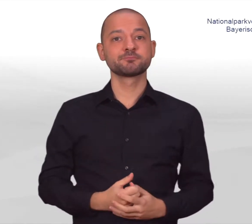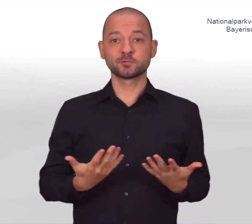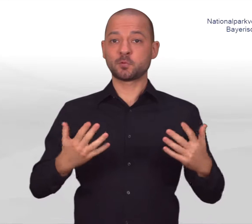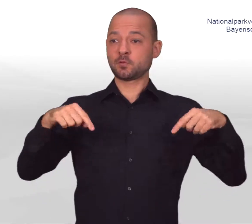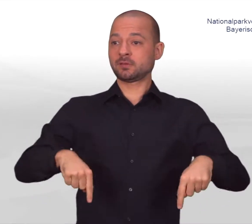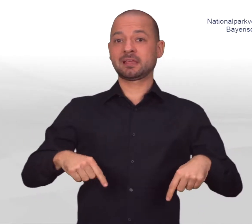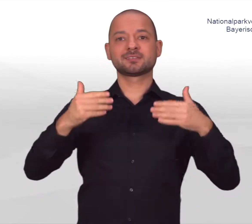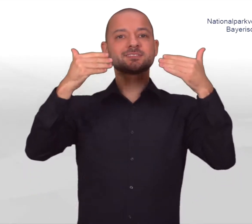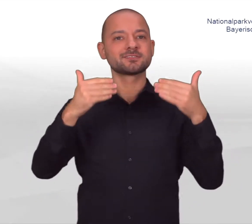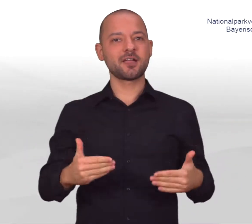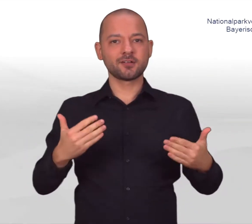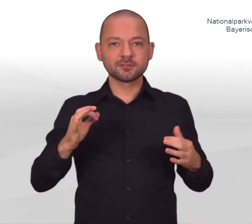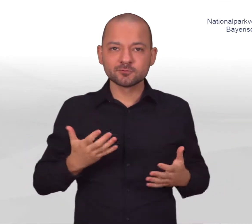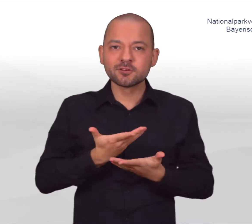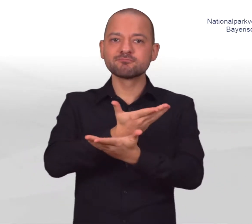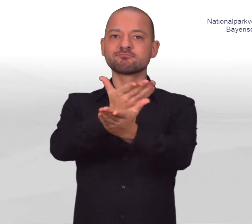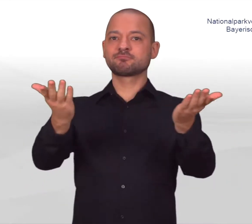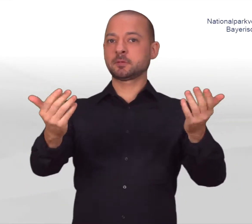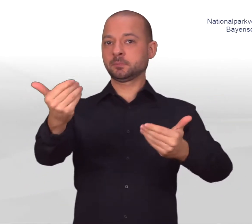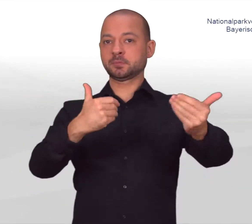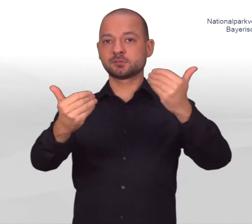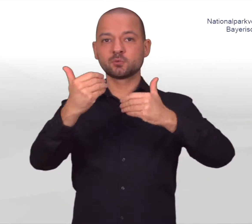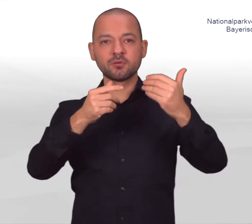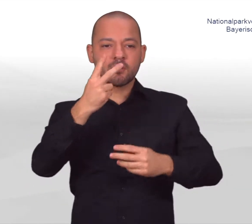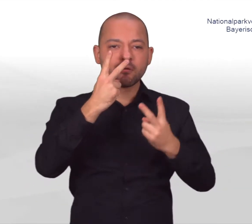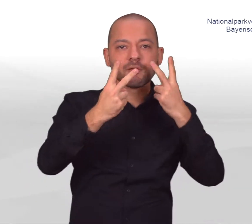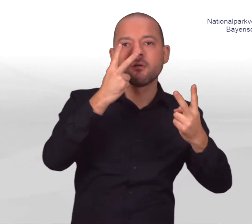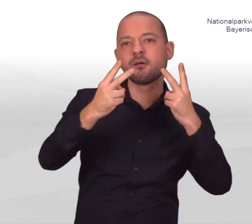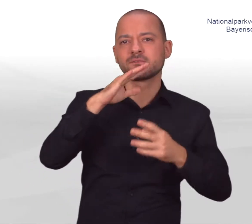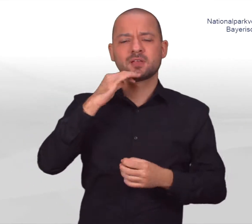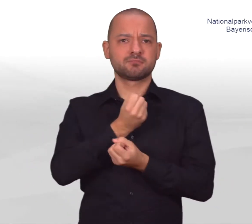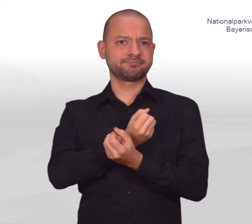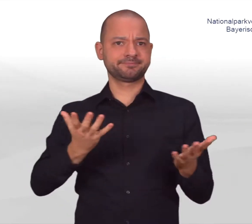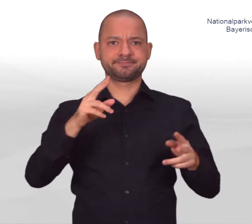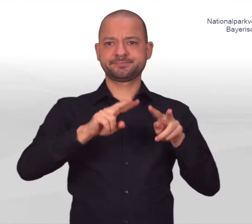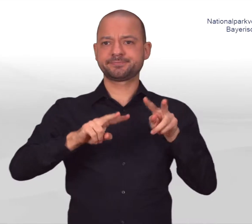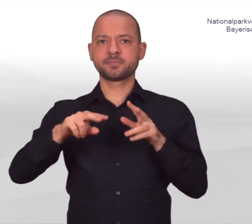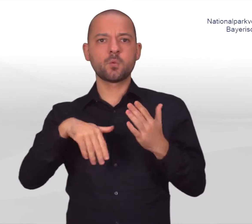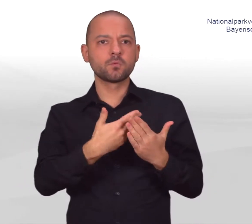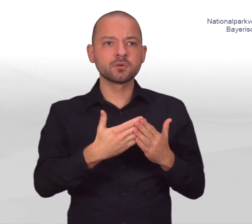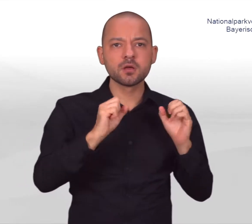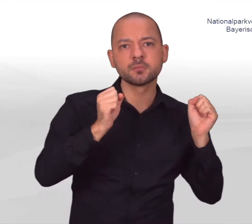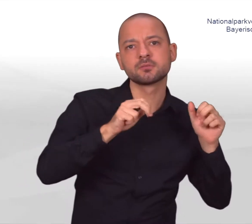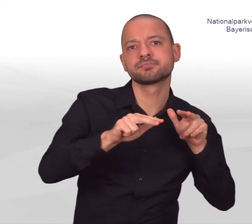Unsere Website soll den Besucher über unsere vielfältigen Aufgaben,